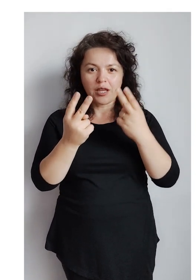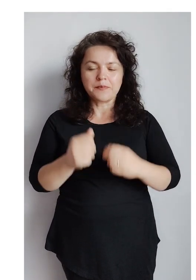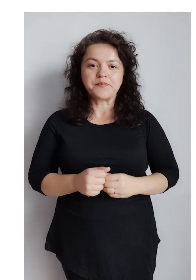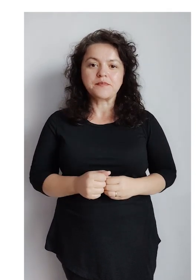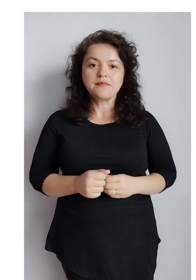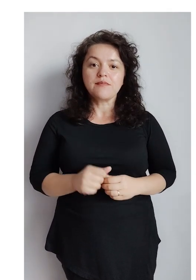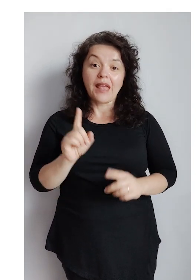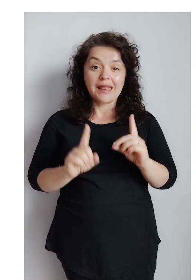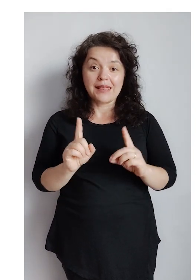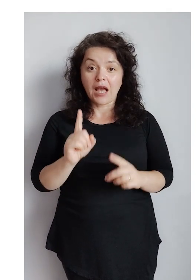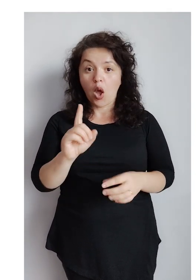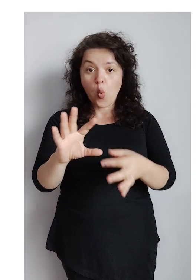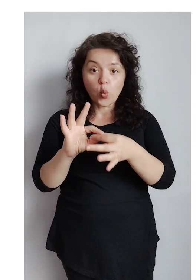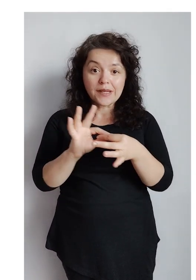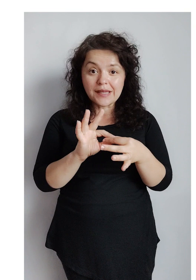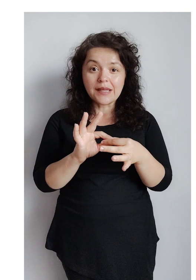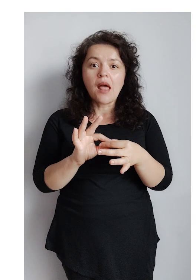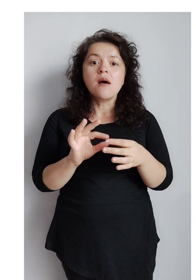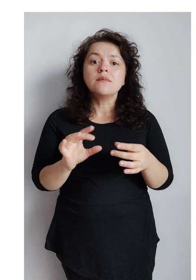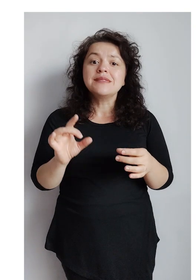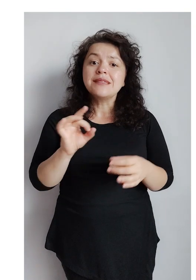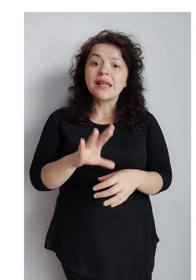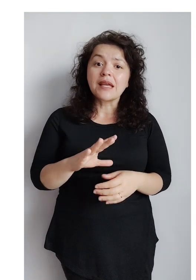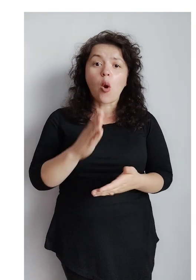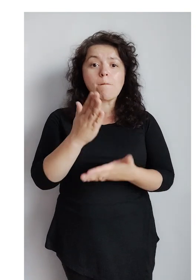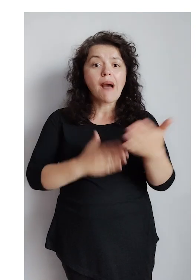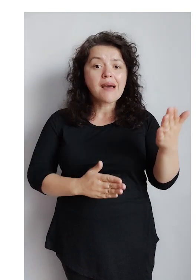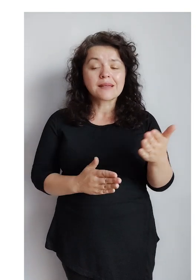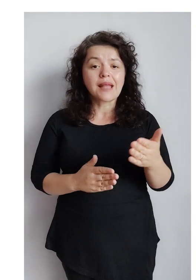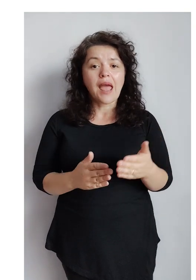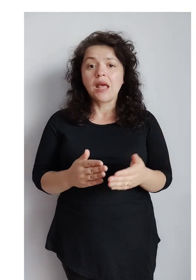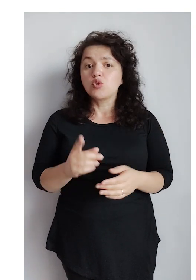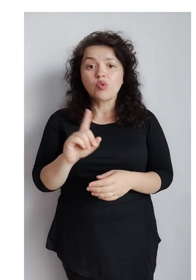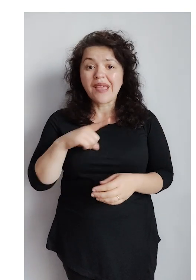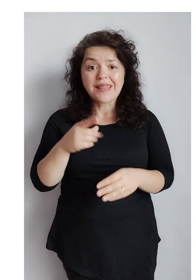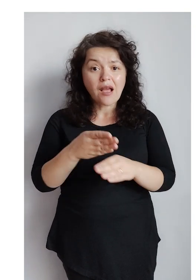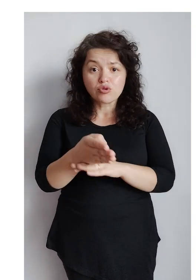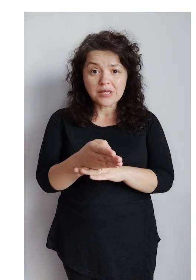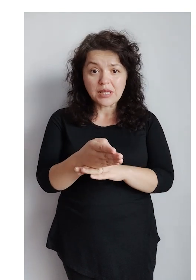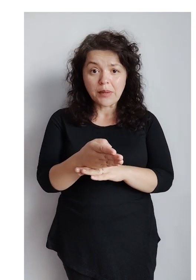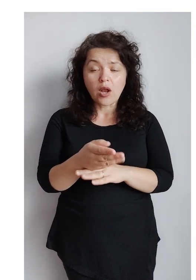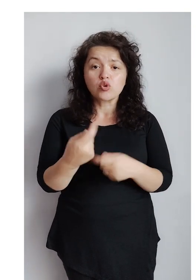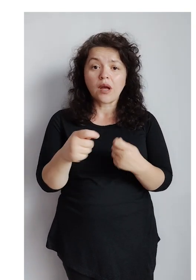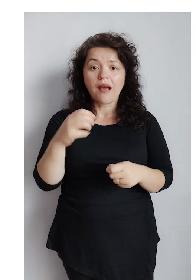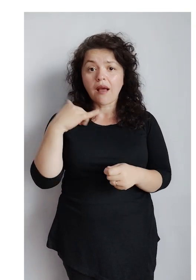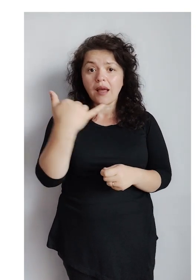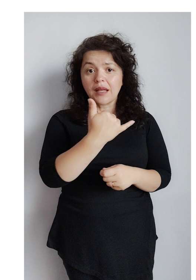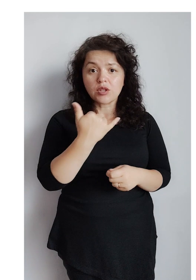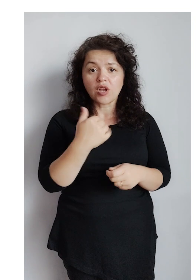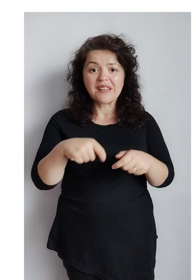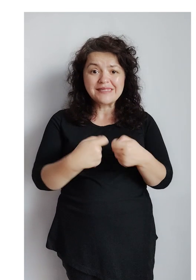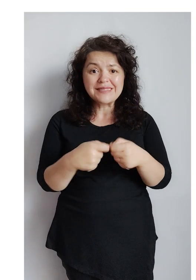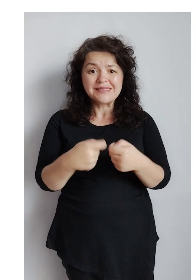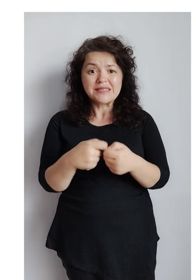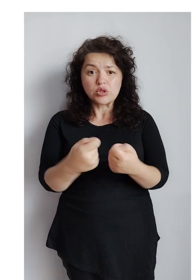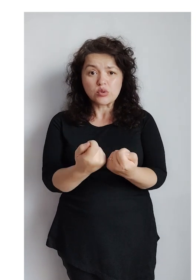Dacă un link, o parte a experienței nu este accesibilă, întreaga călătorie va fi distrusă